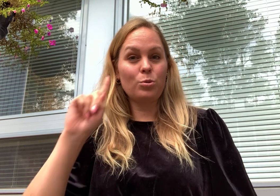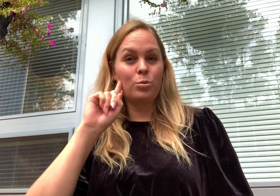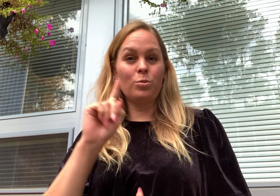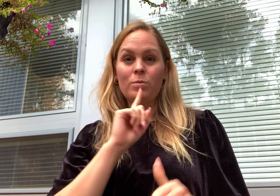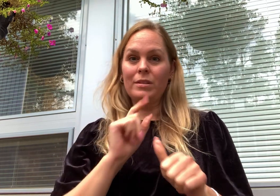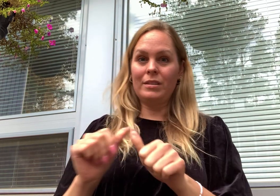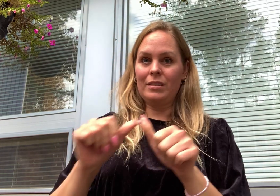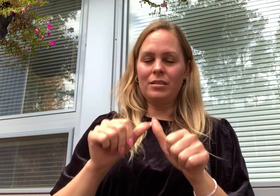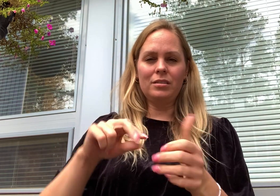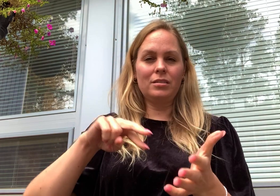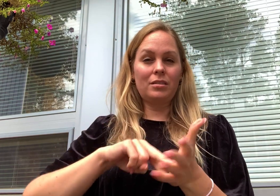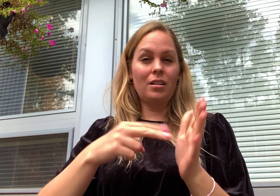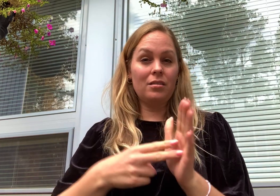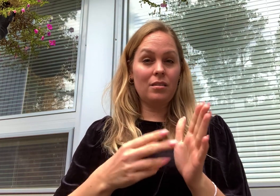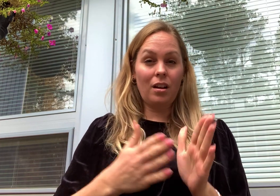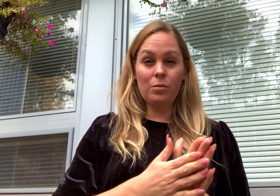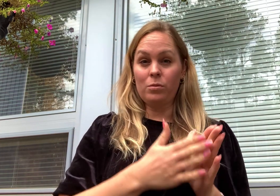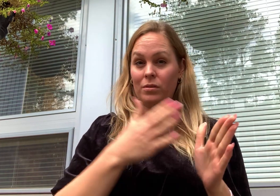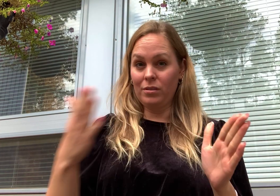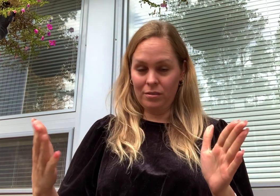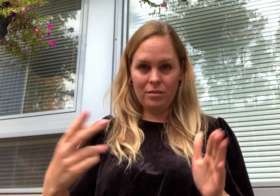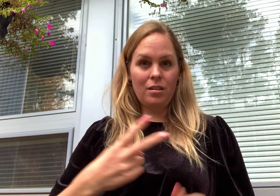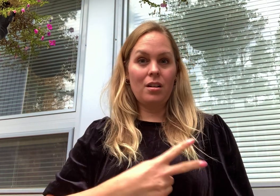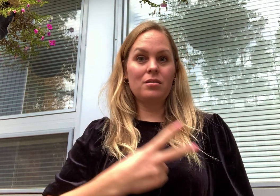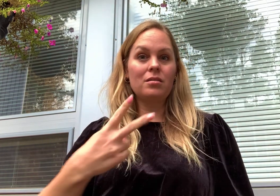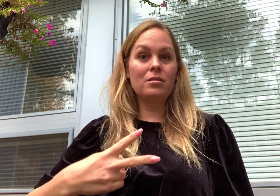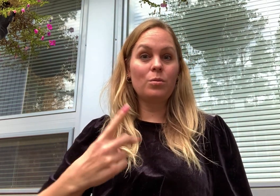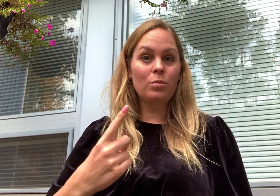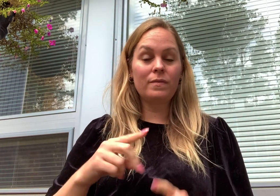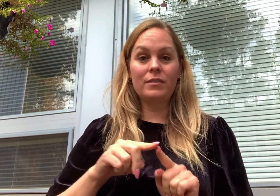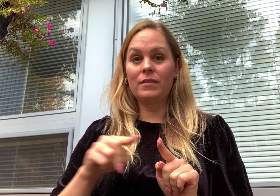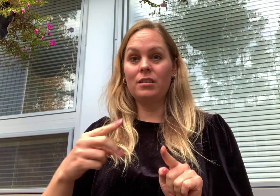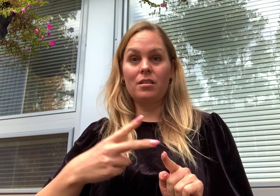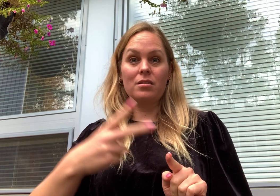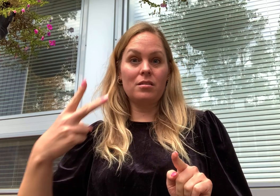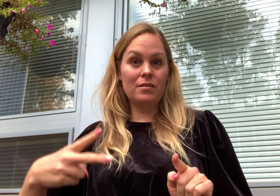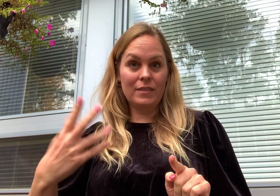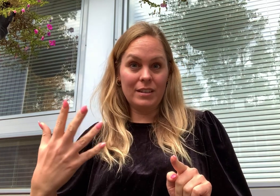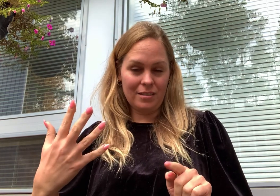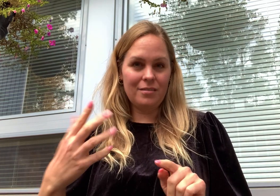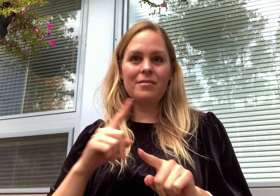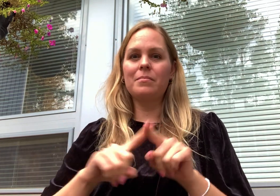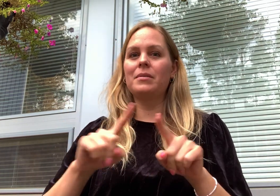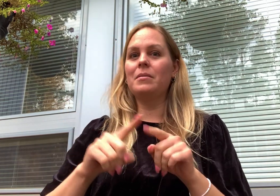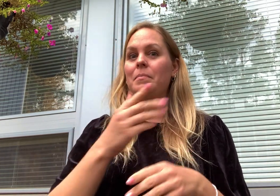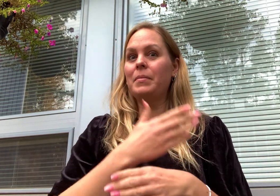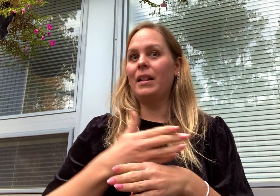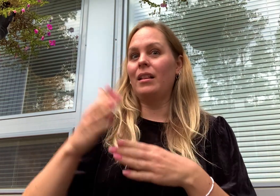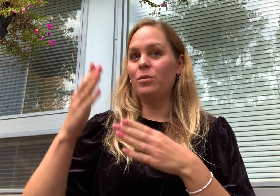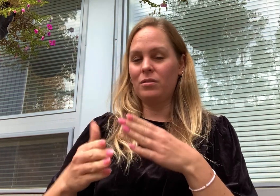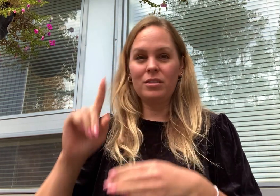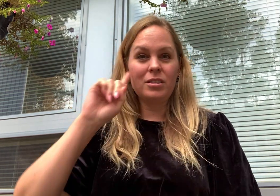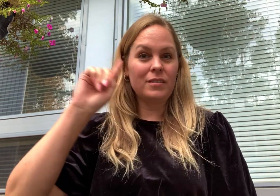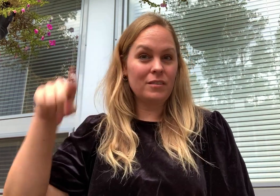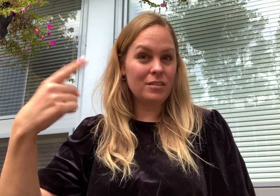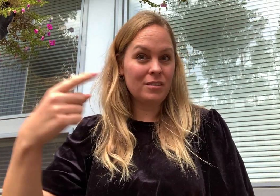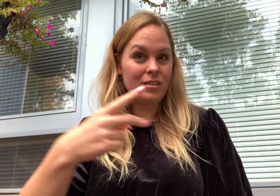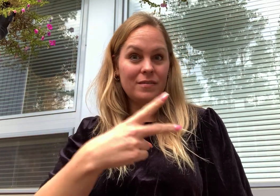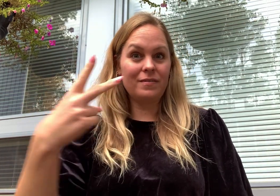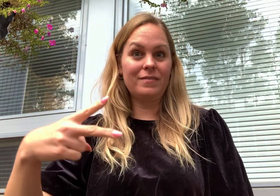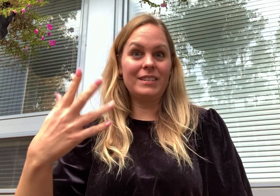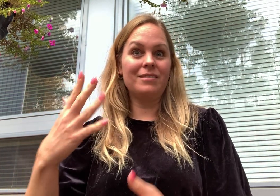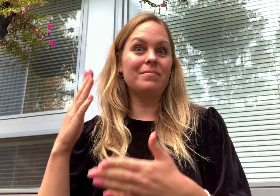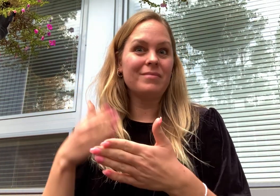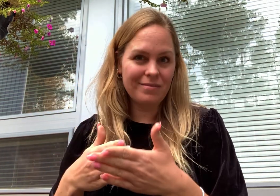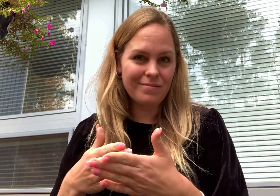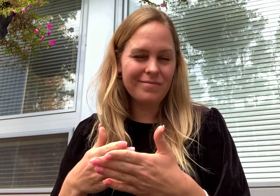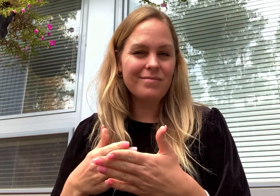Kuurojen Liiton nykyinen strategiakausi 2021-2025 päättyy ensi vuonna.